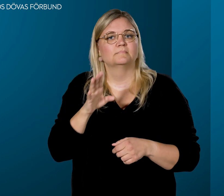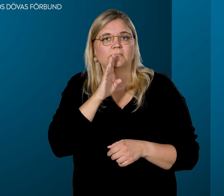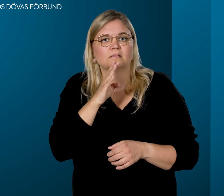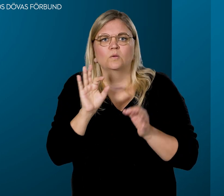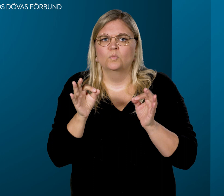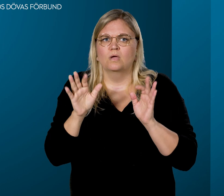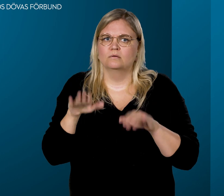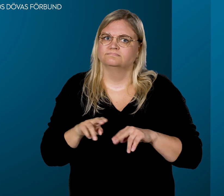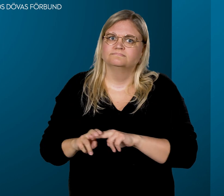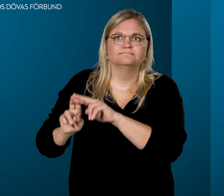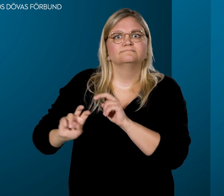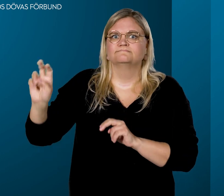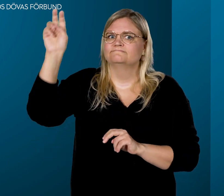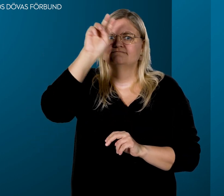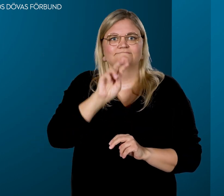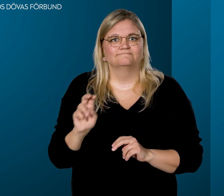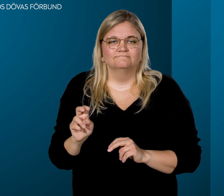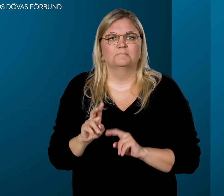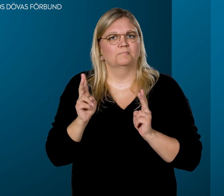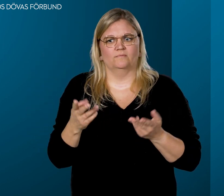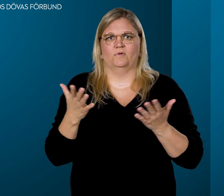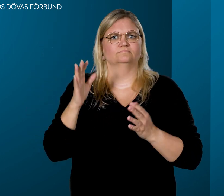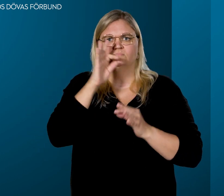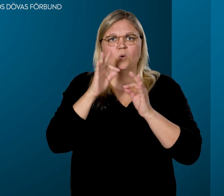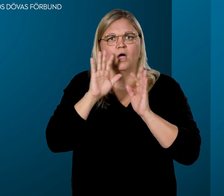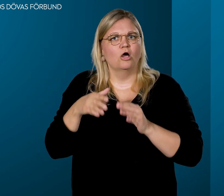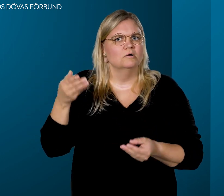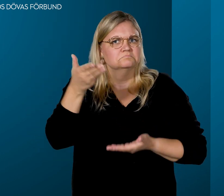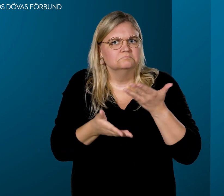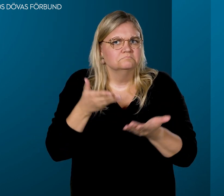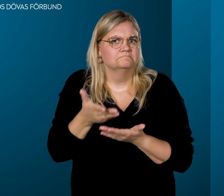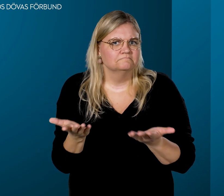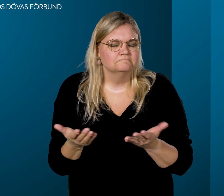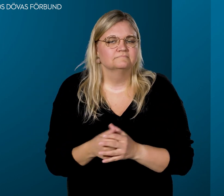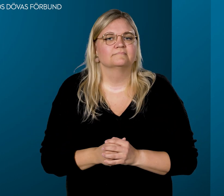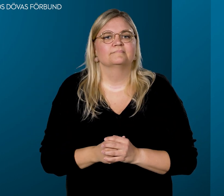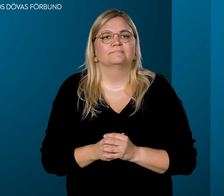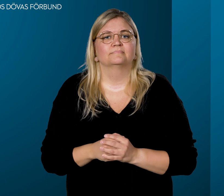hur turnén på välfärdsområdena gick och vilka frågor som togs upp under turnén.